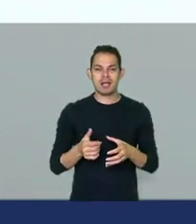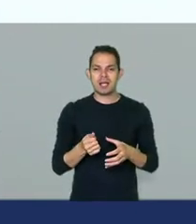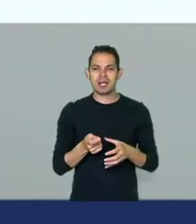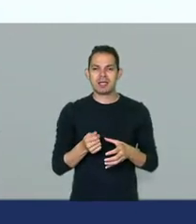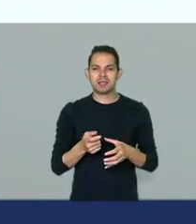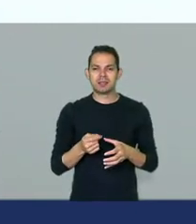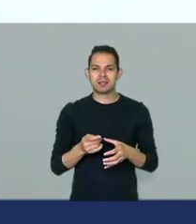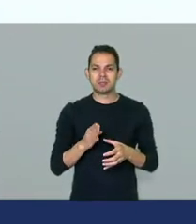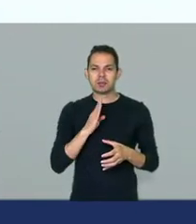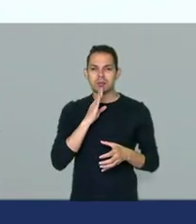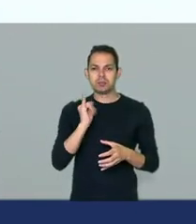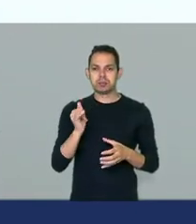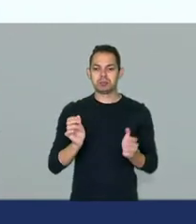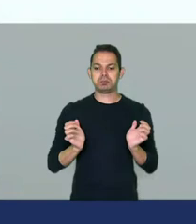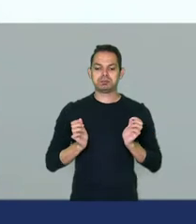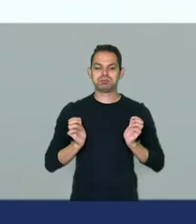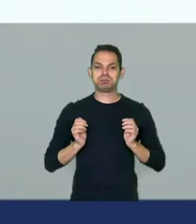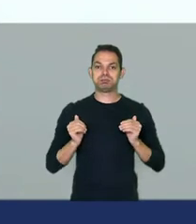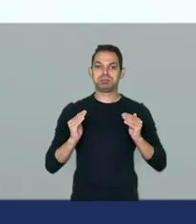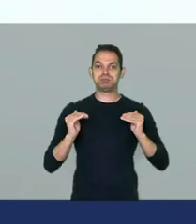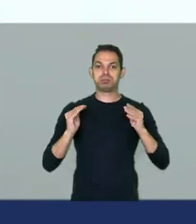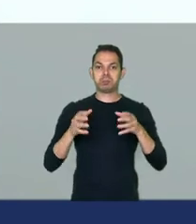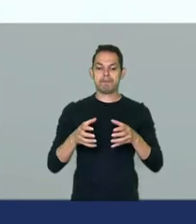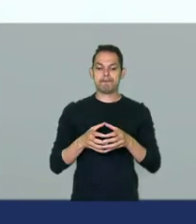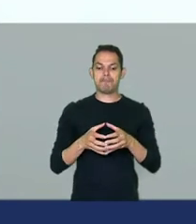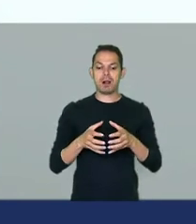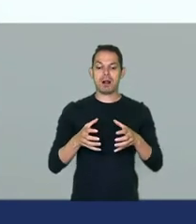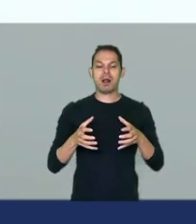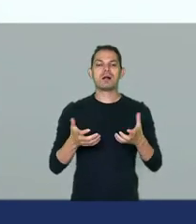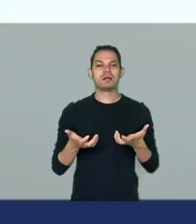AINDA MAIS O CLUBE DOS POUCOS BILIONÁRIOS BRASILEIROS E DE OUTROS TANTOS BILIONÁRIOS DA